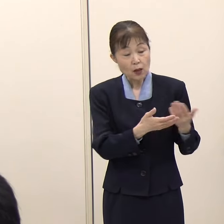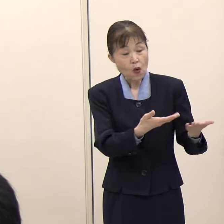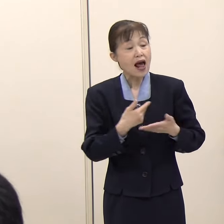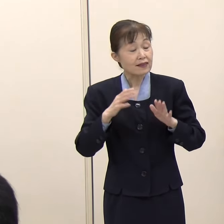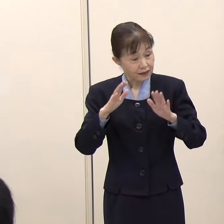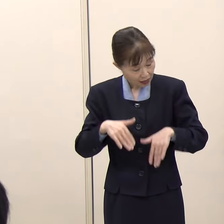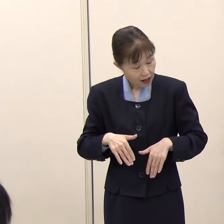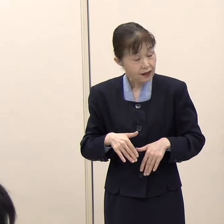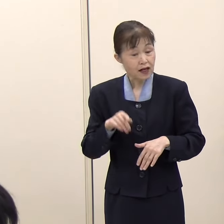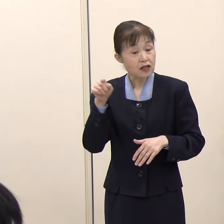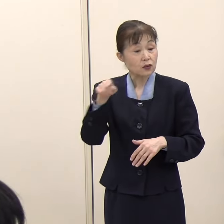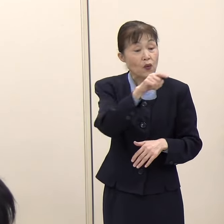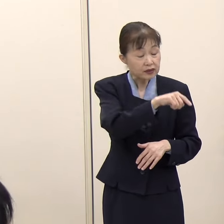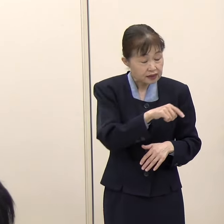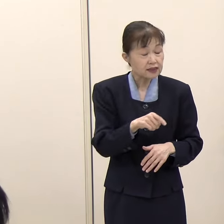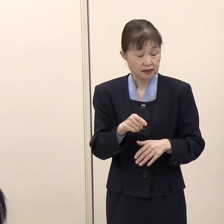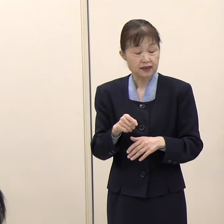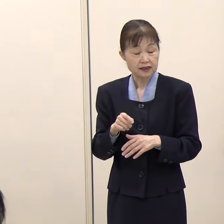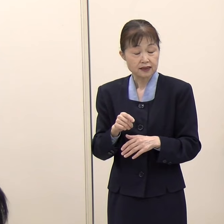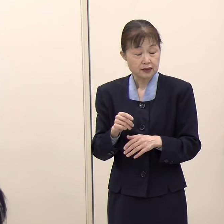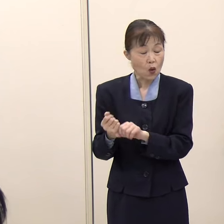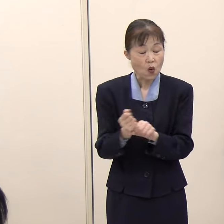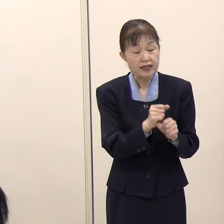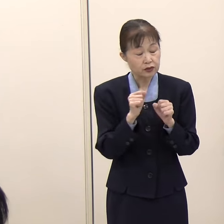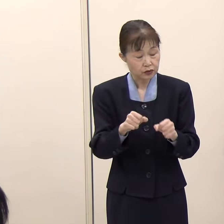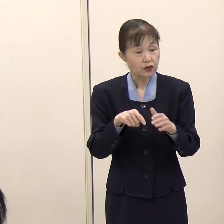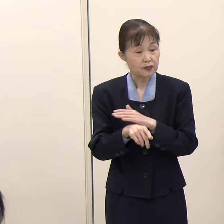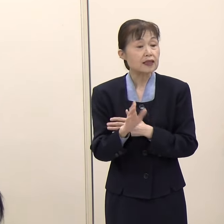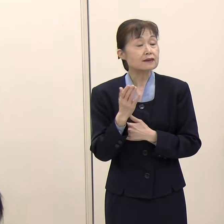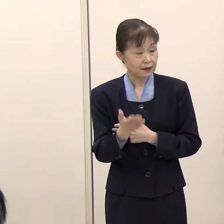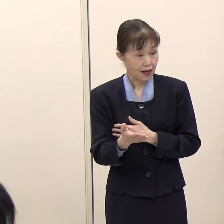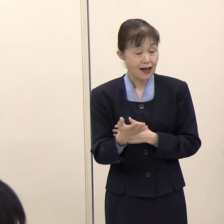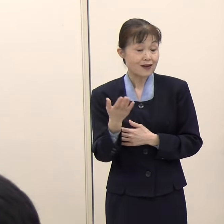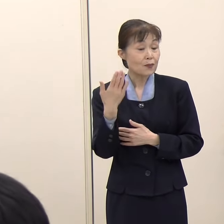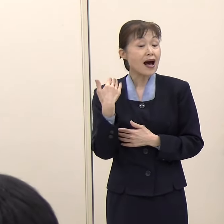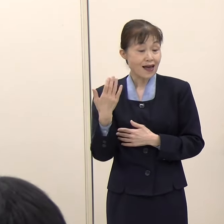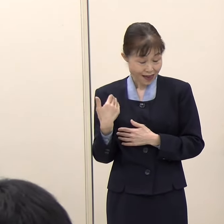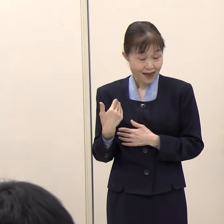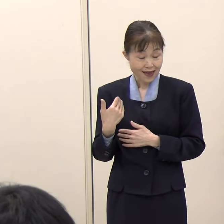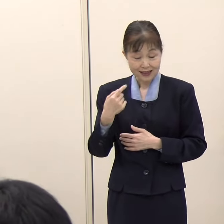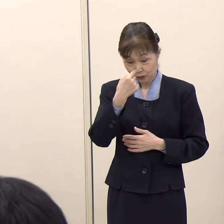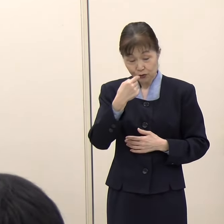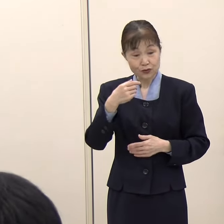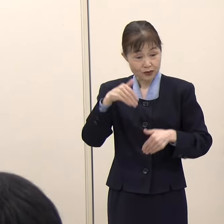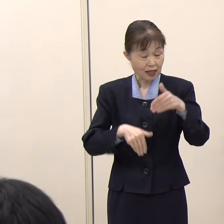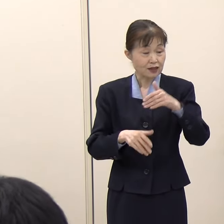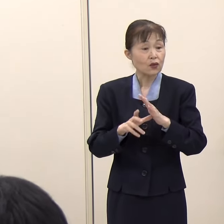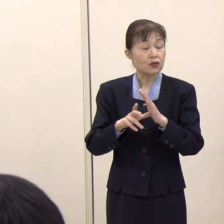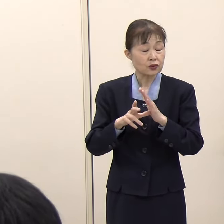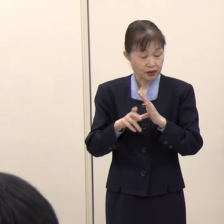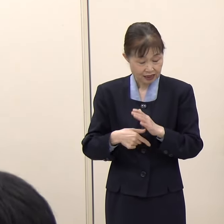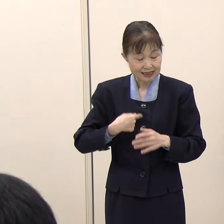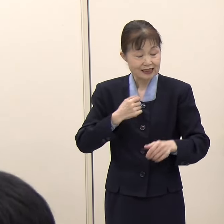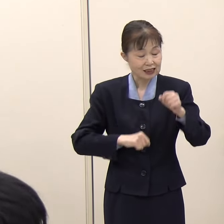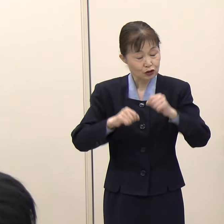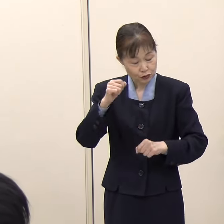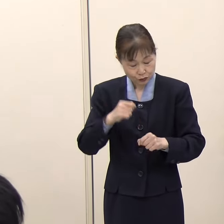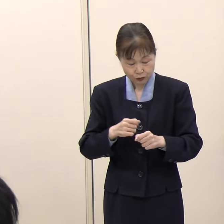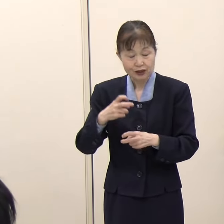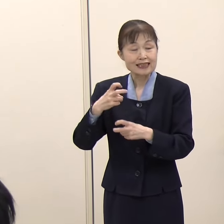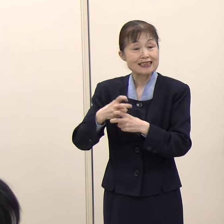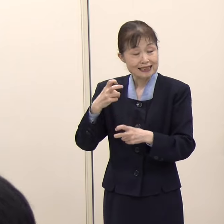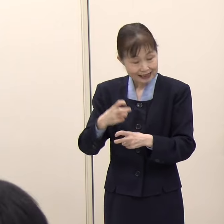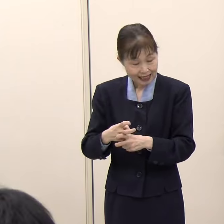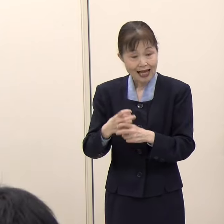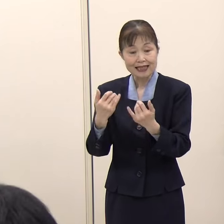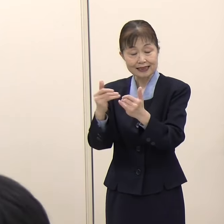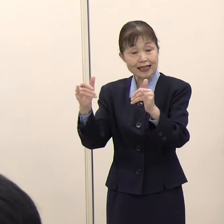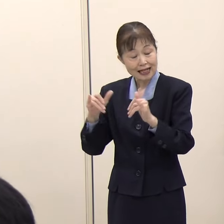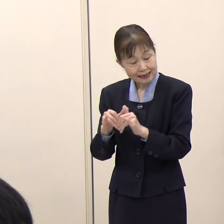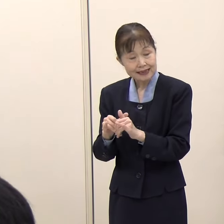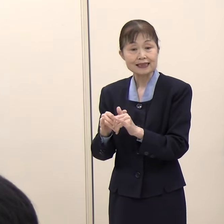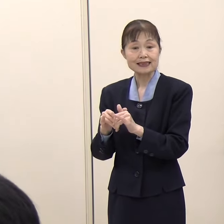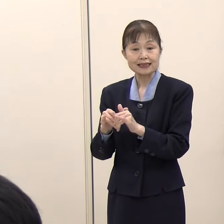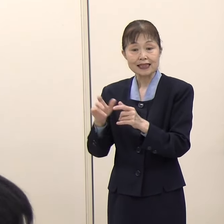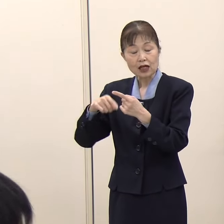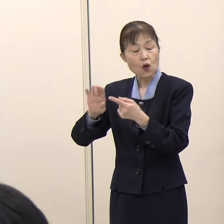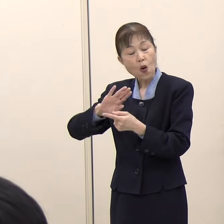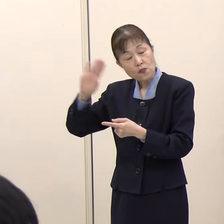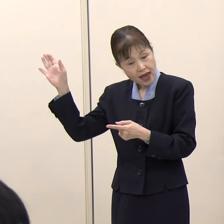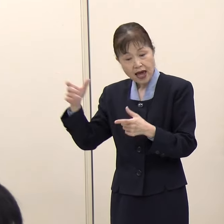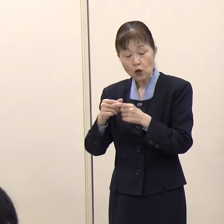（知事）はい。正確に申しますと、前回、私、推薦いただきましたのが、自由民主党、立憲民主党、公明党、社会民主党、それから国民民主党からもいただいております。